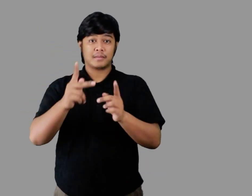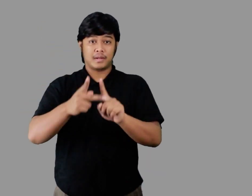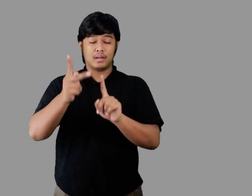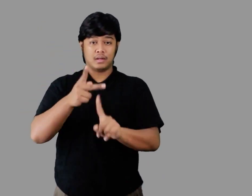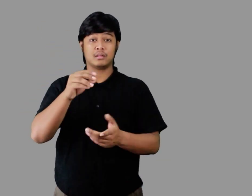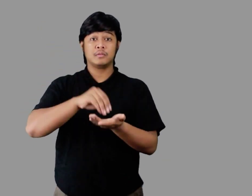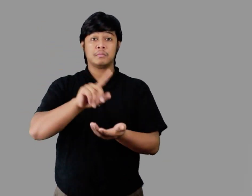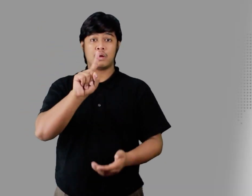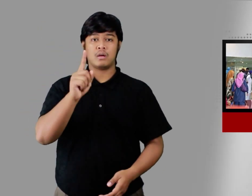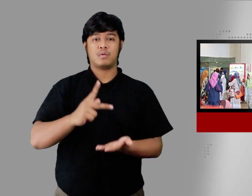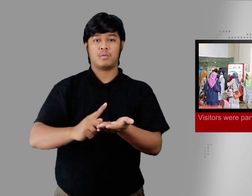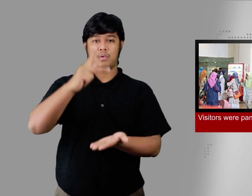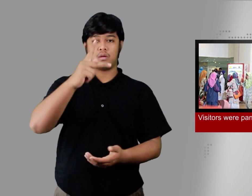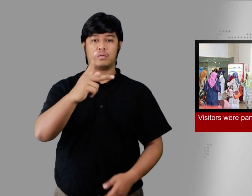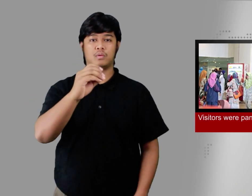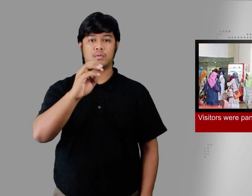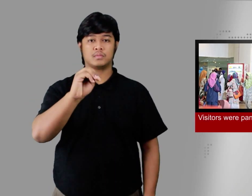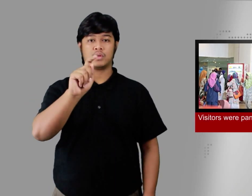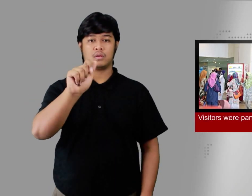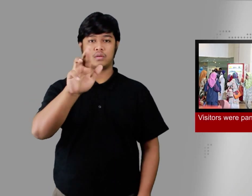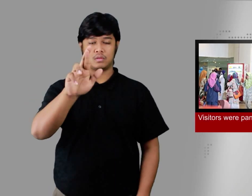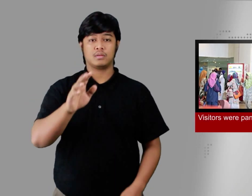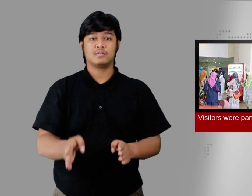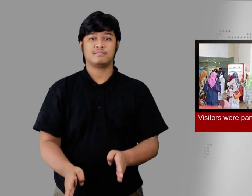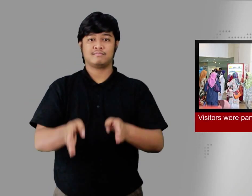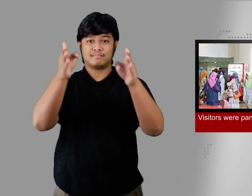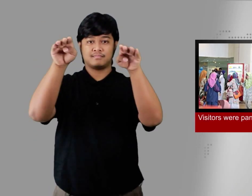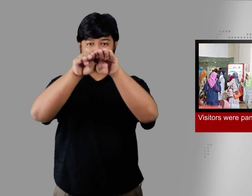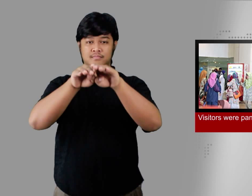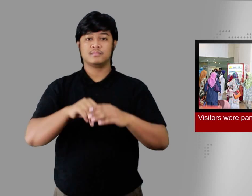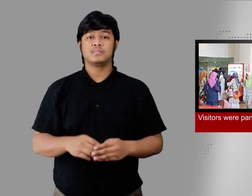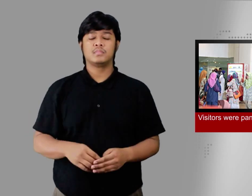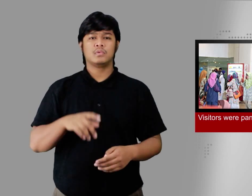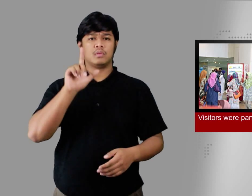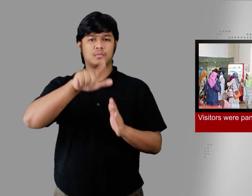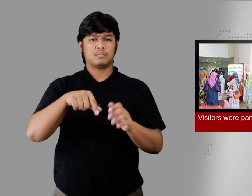Komtar, Pulau Pinang.